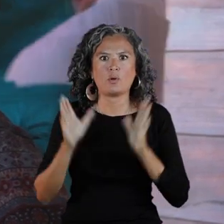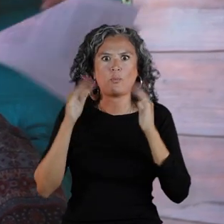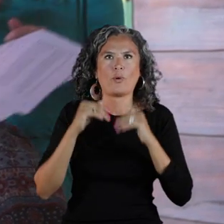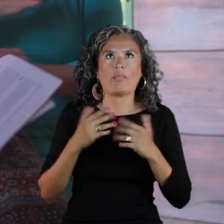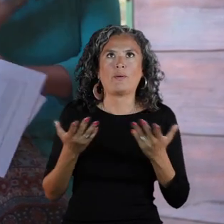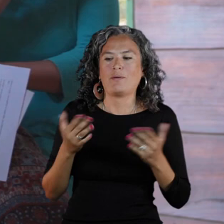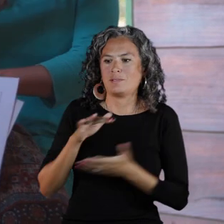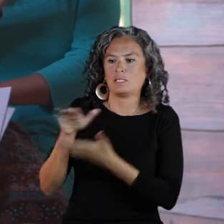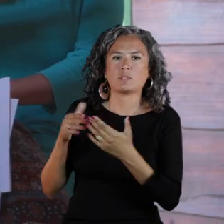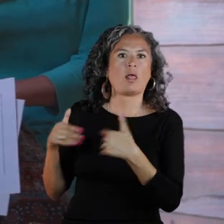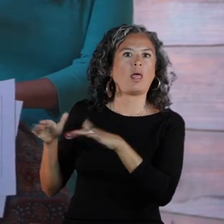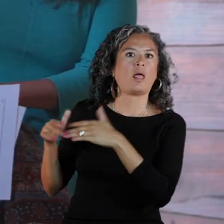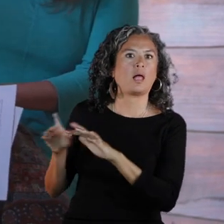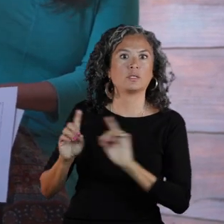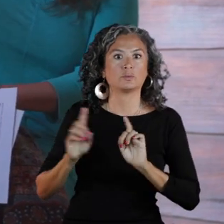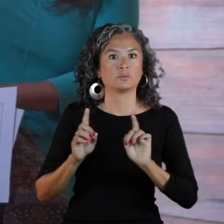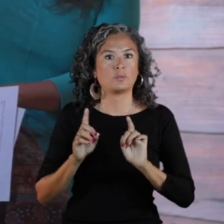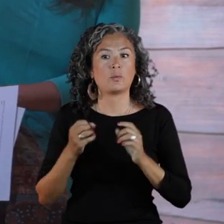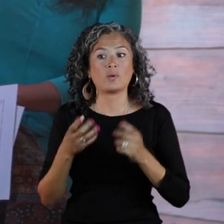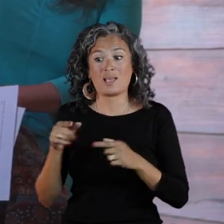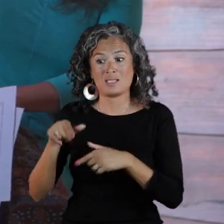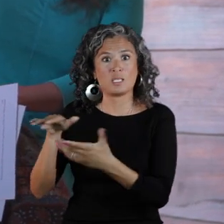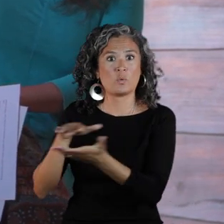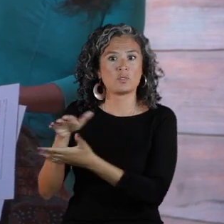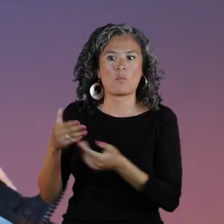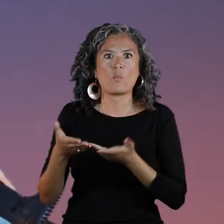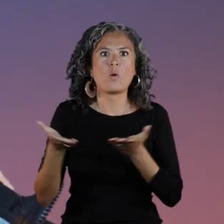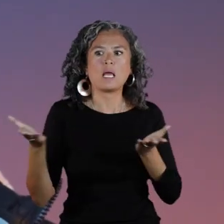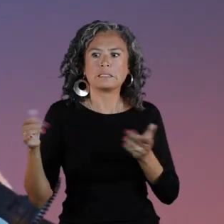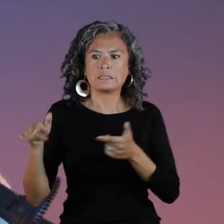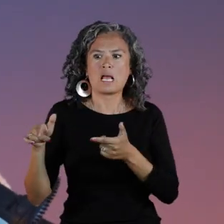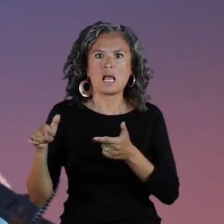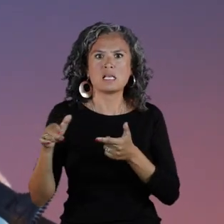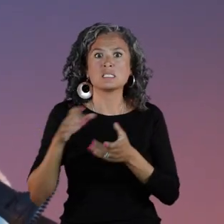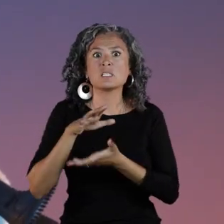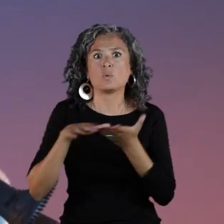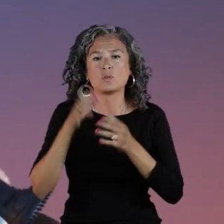podemos dejar pasar. Porque eso nos está diciendo que está en una situación de riesgo.